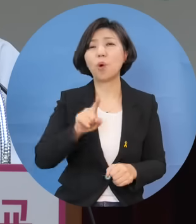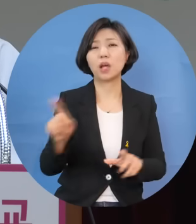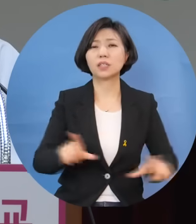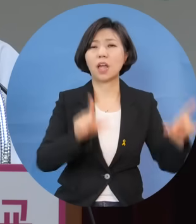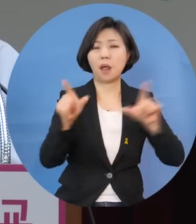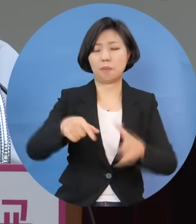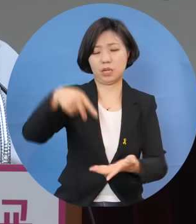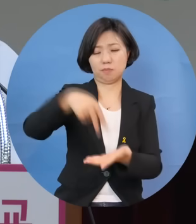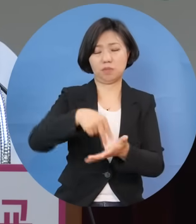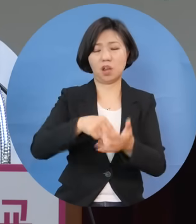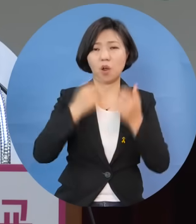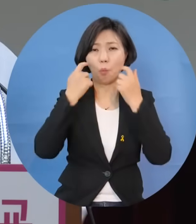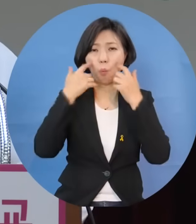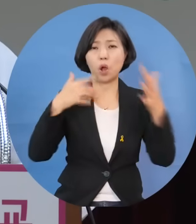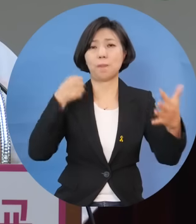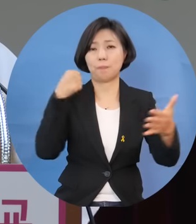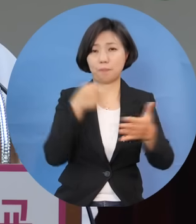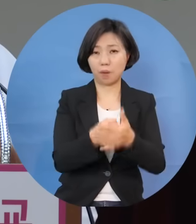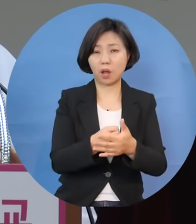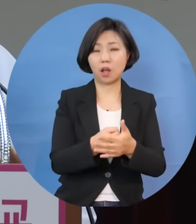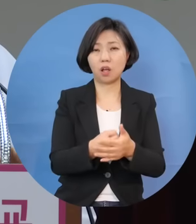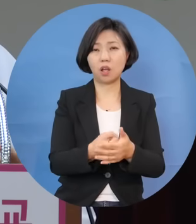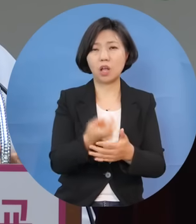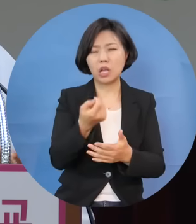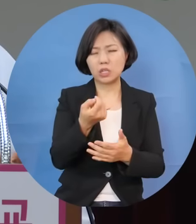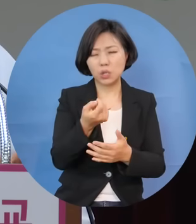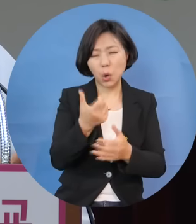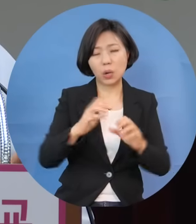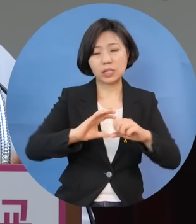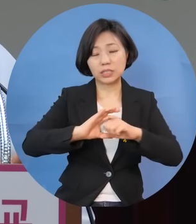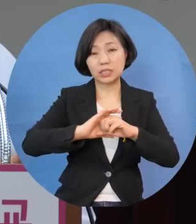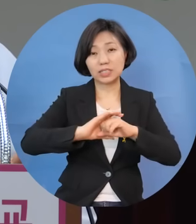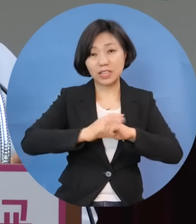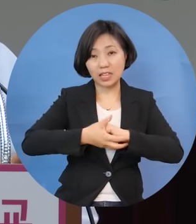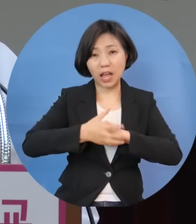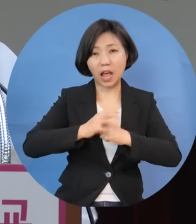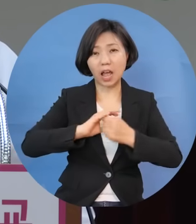이렇게 삶의 관점을 딱! 바로 잡고 조금이라도 세상에 뭐가 되는 사람이 되자?